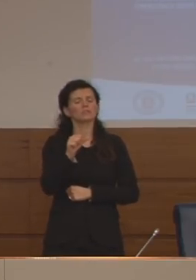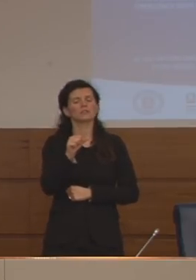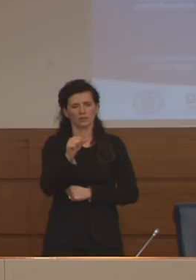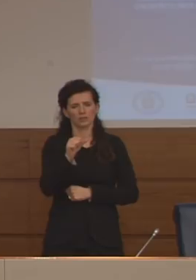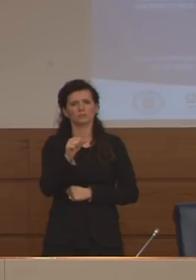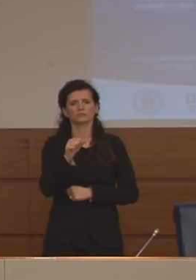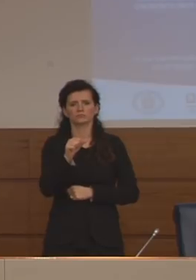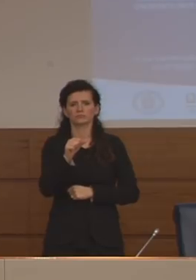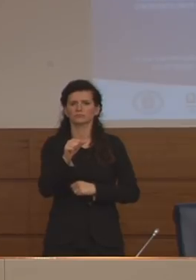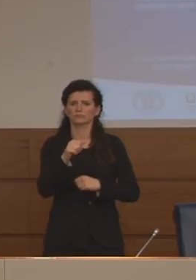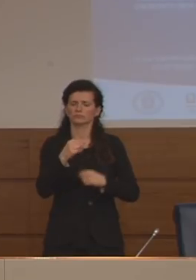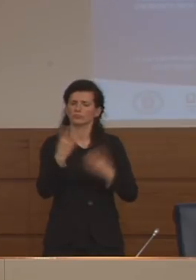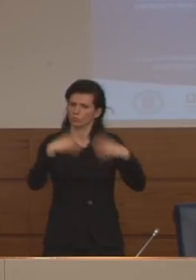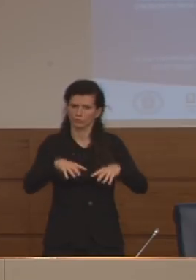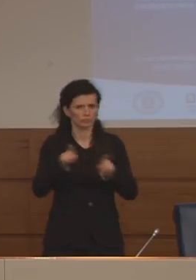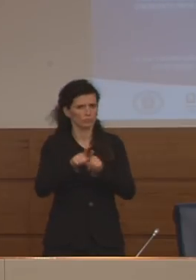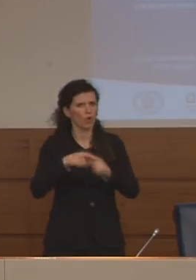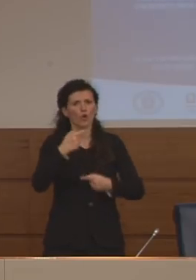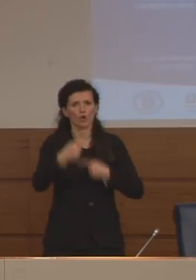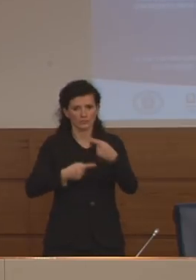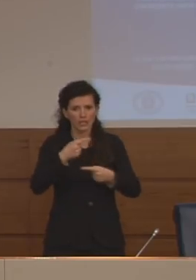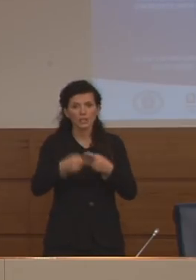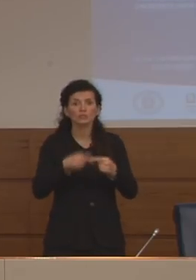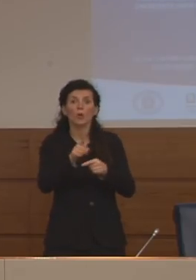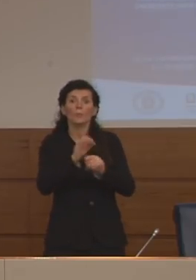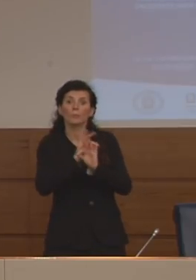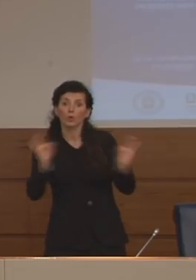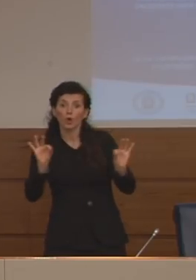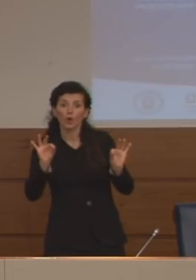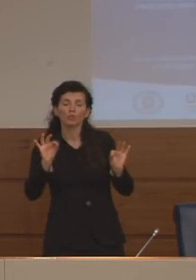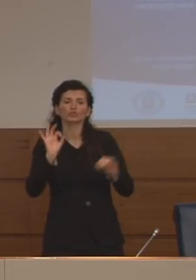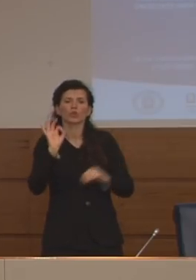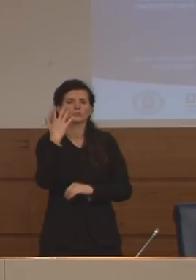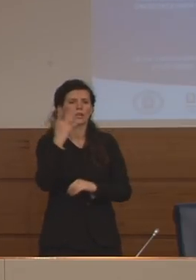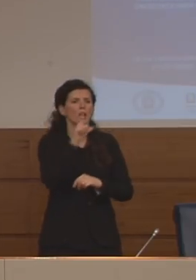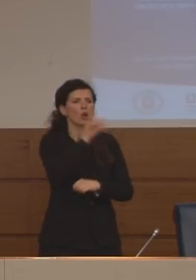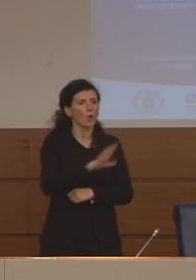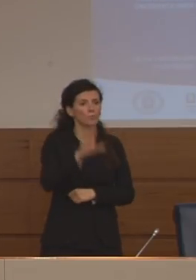riattivarsi in caso di necessità per la Regione Lombardia e per le altre Regioni.